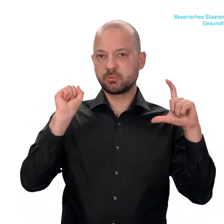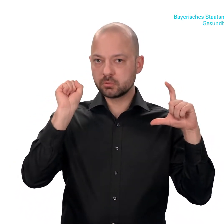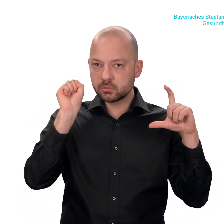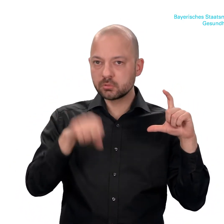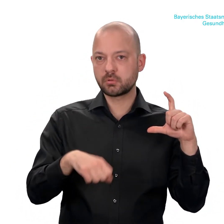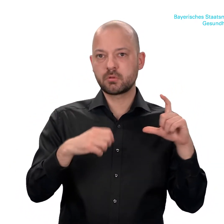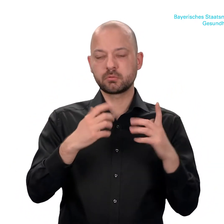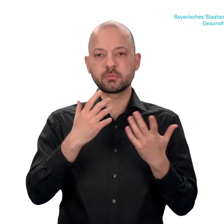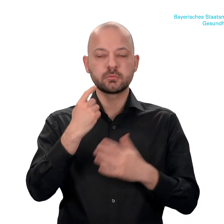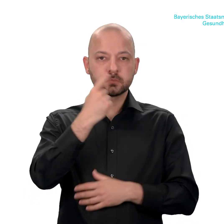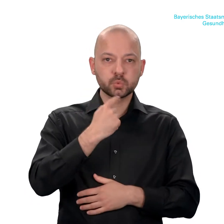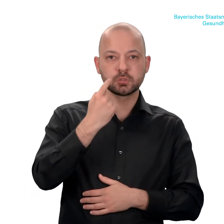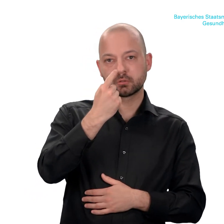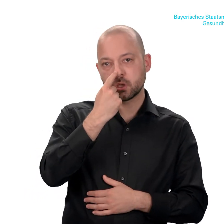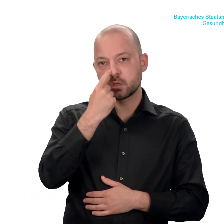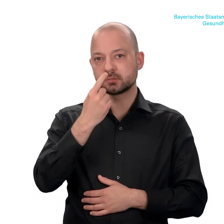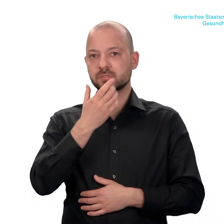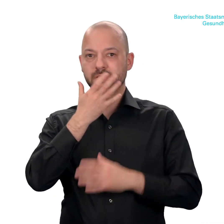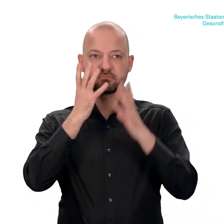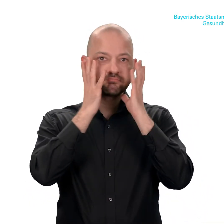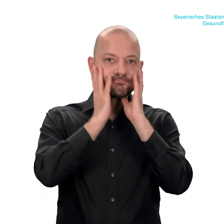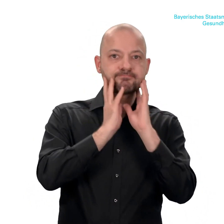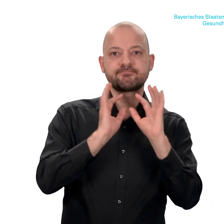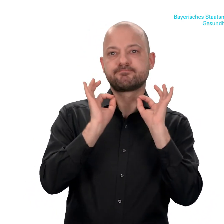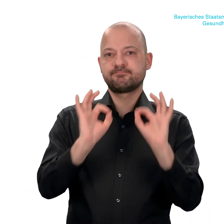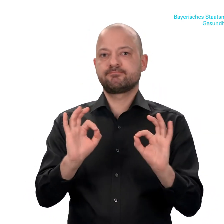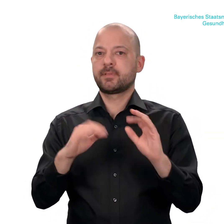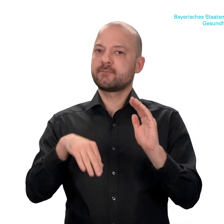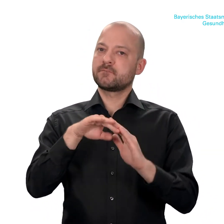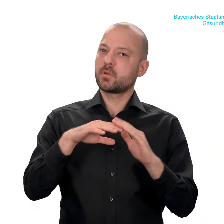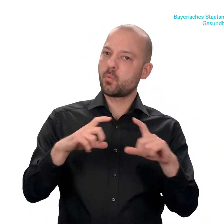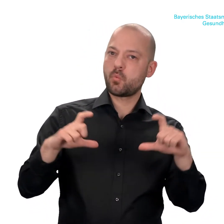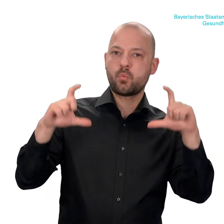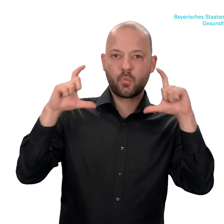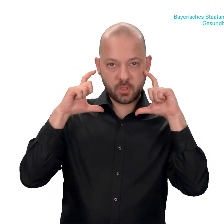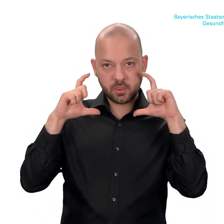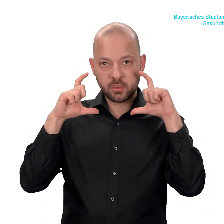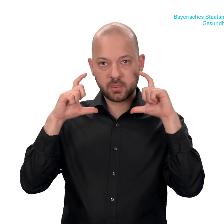um Mund, Nase und Wangen vollständig zu bedecken